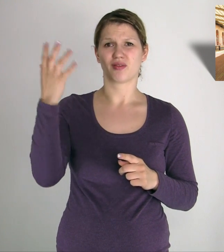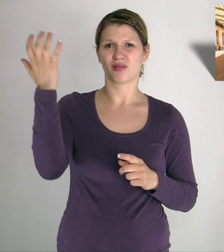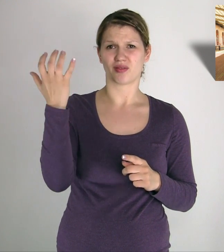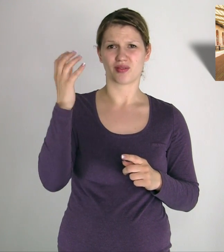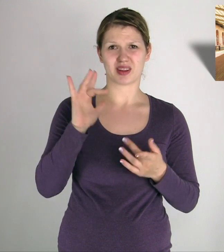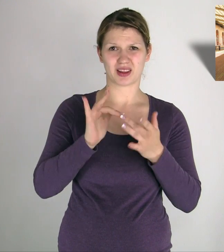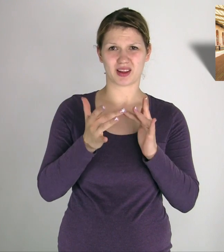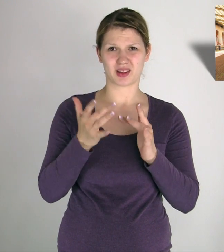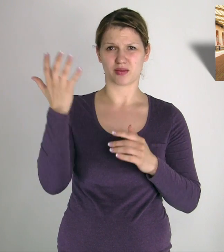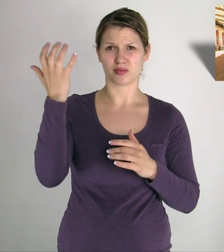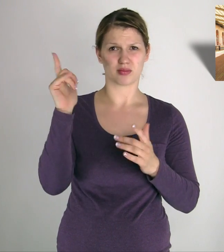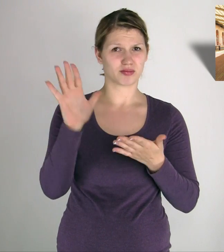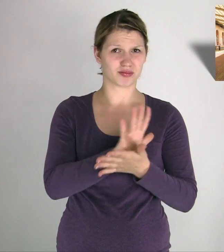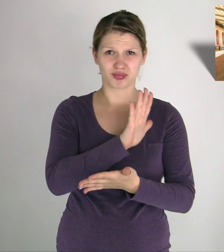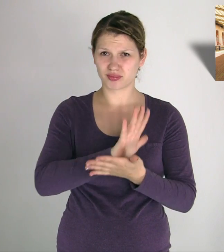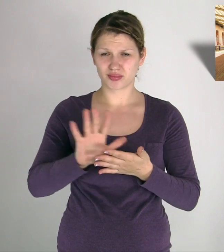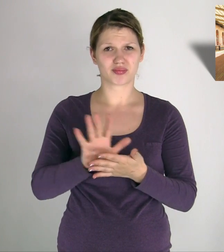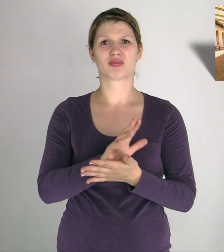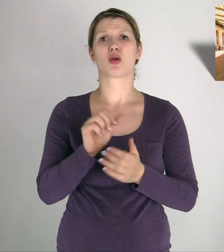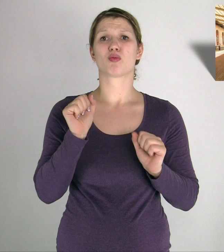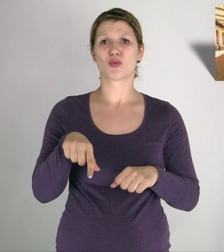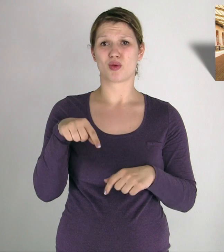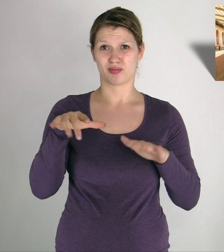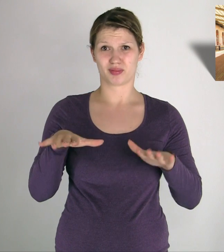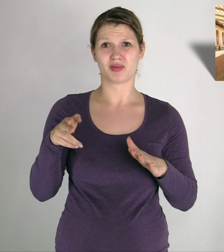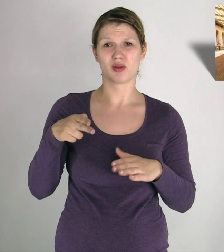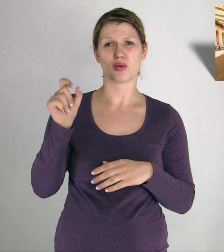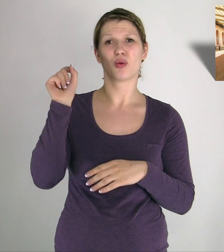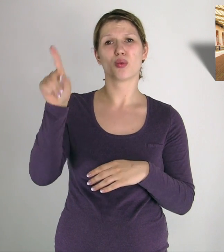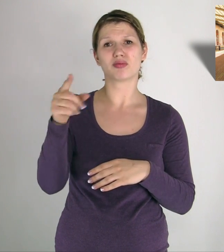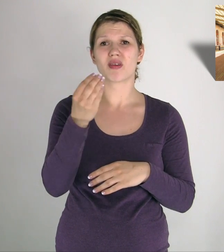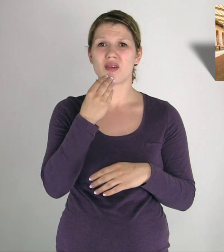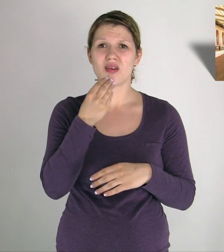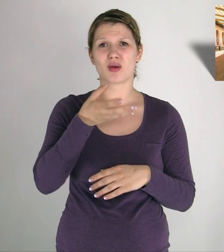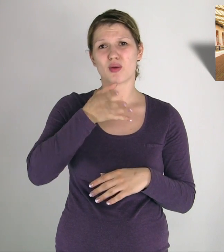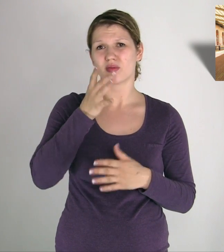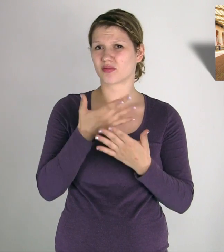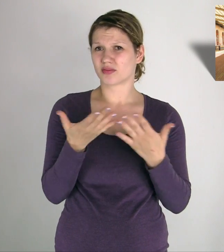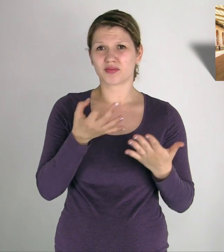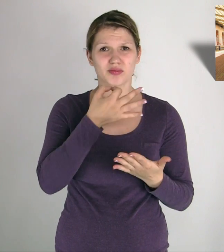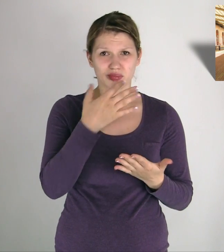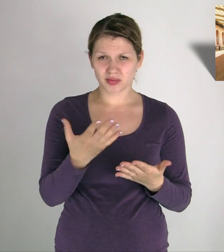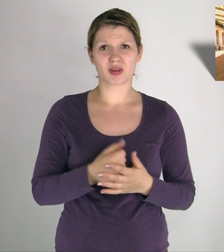Juose veikia WiFi, galima užsakyti maisto, gėrimų.